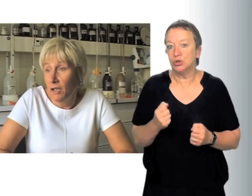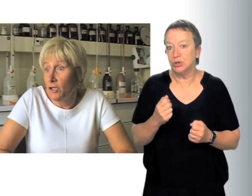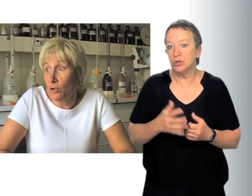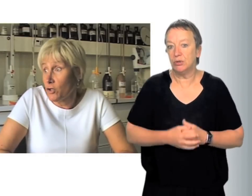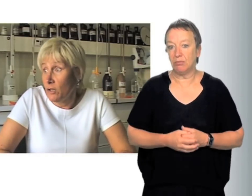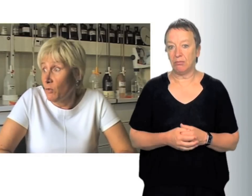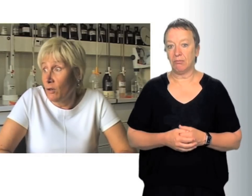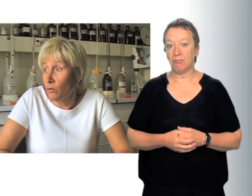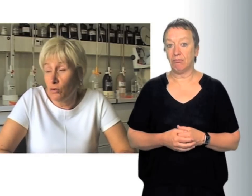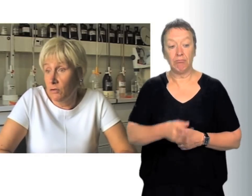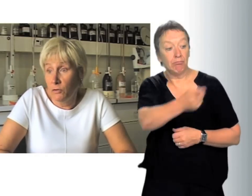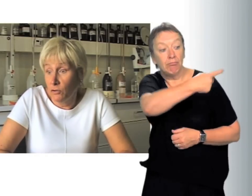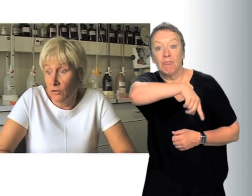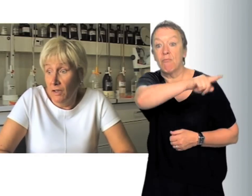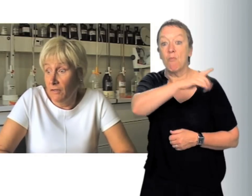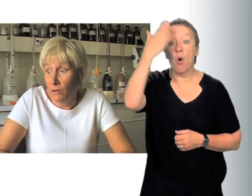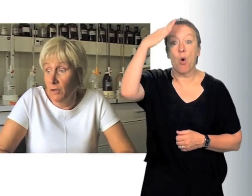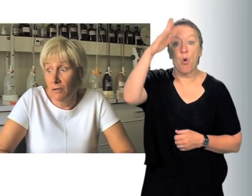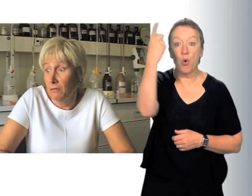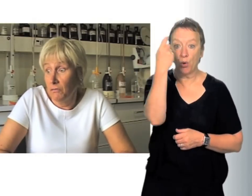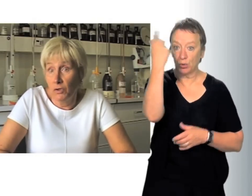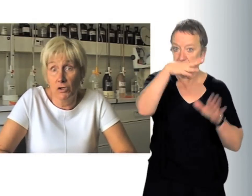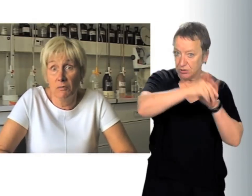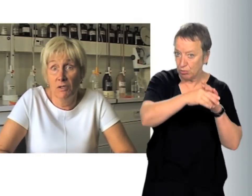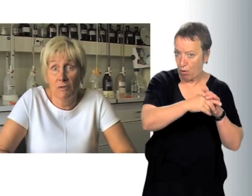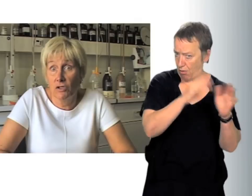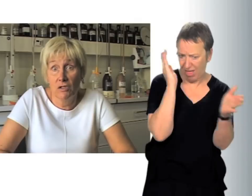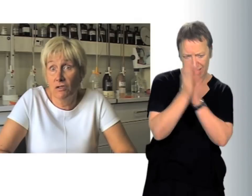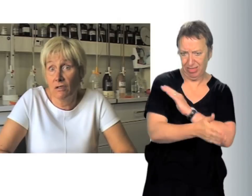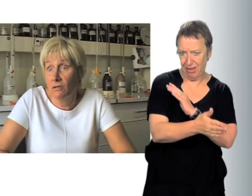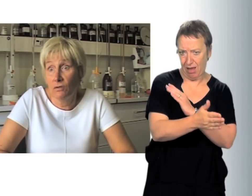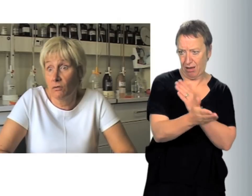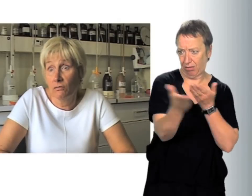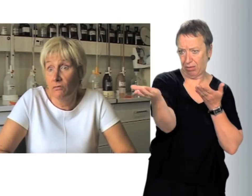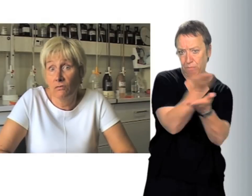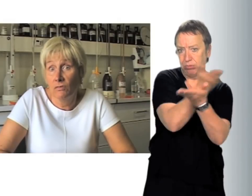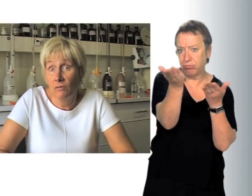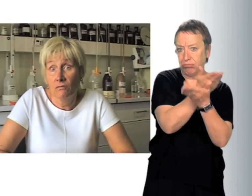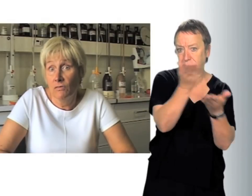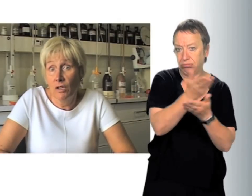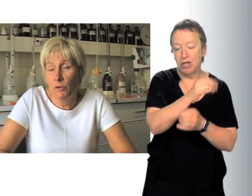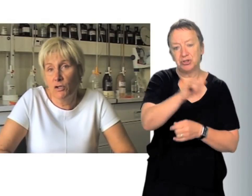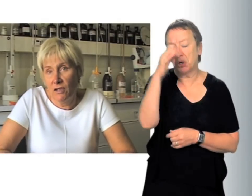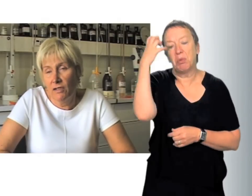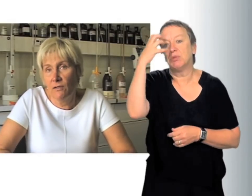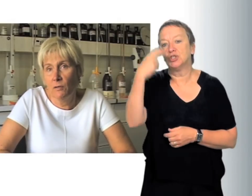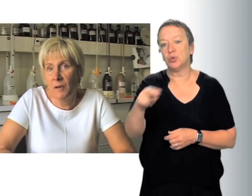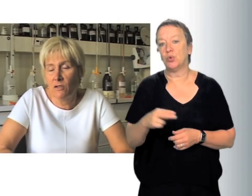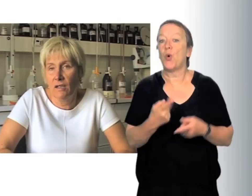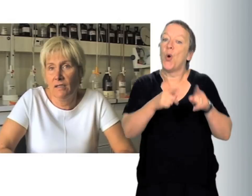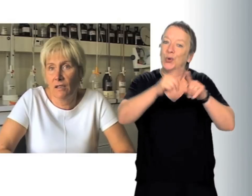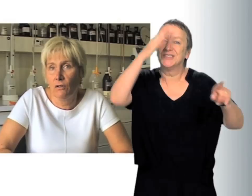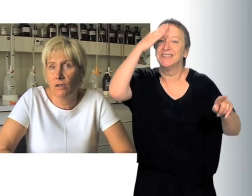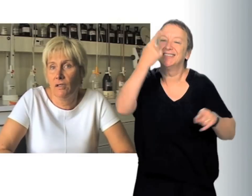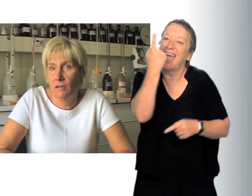Et les gens ici se sont, tout de suite, entendu avec lui. On n'a jamais imaginé que ça ne fonctionnerait pas. Et puis, je savais que j'avais quelqu'un en interne